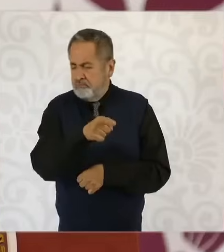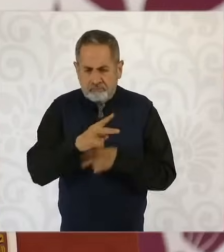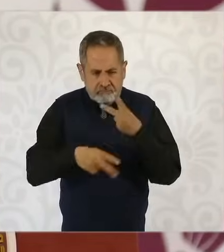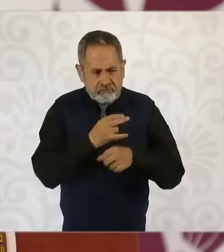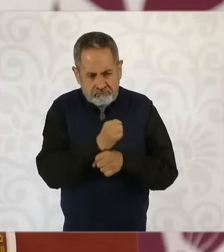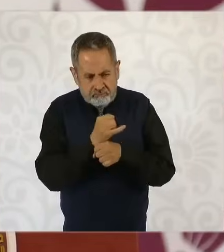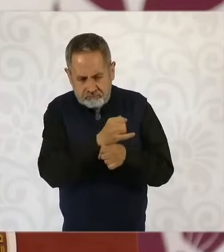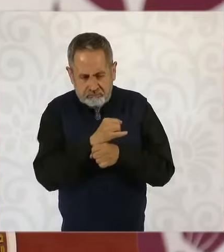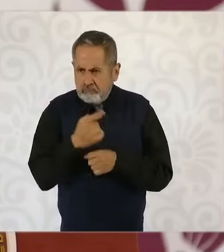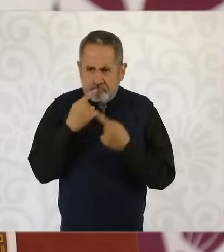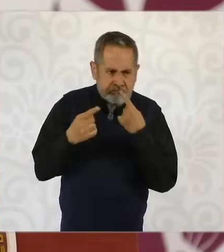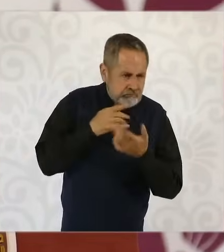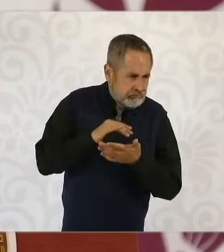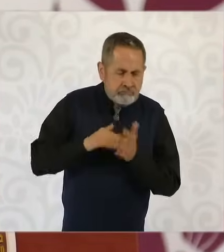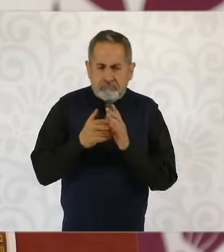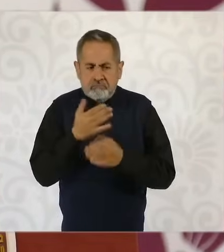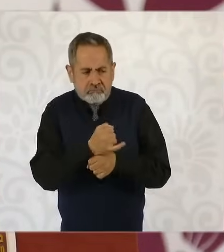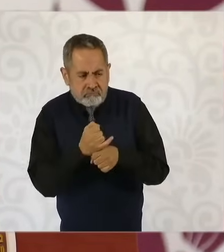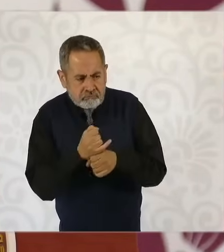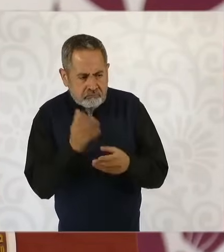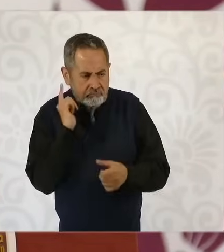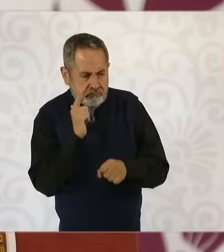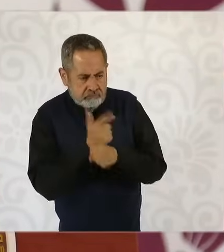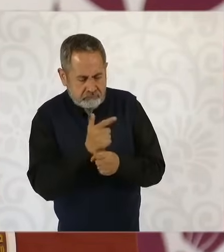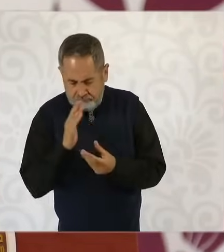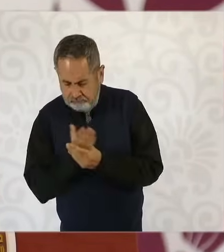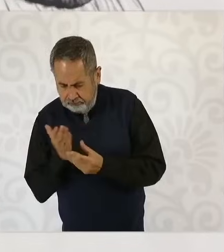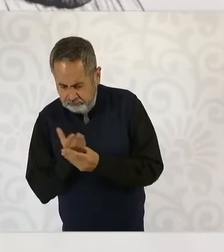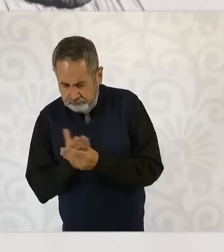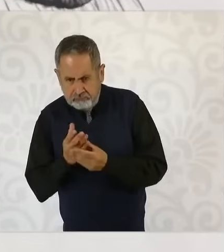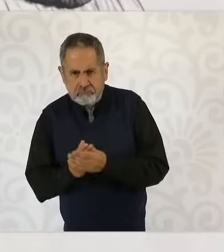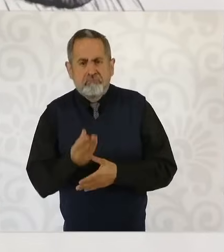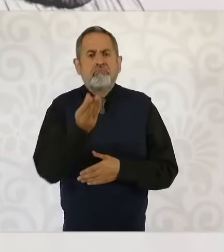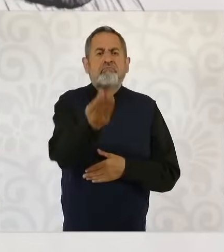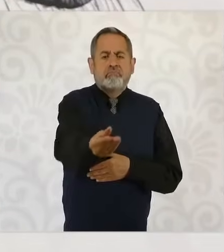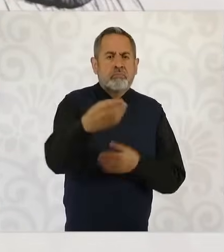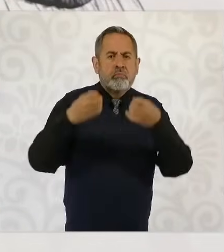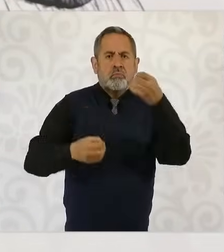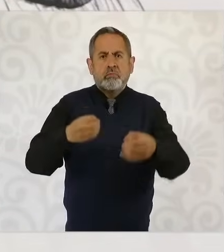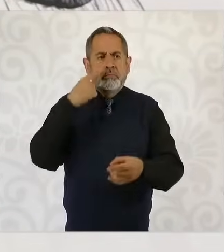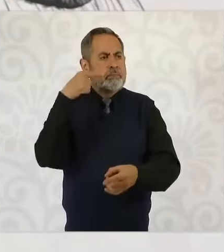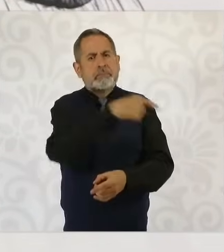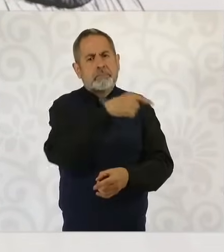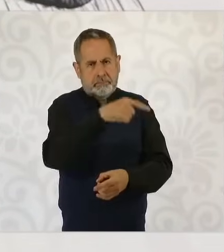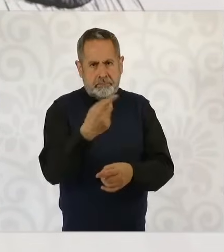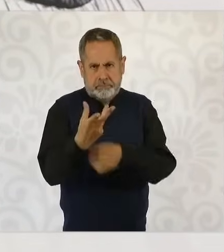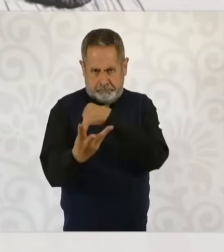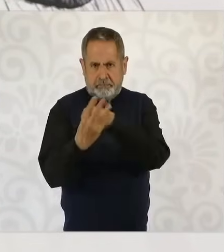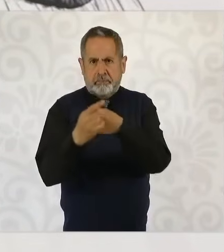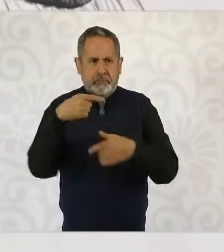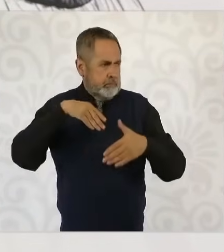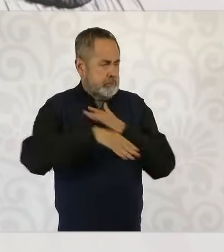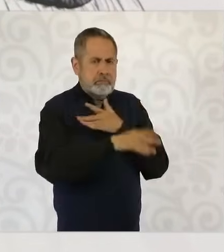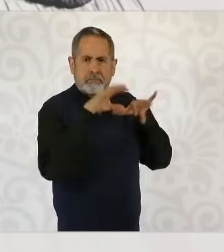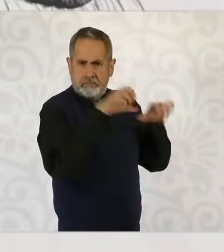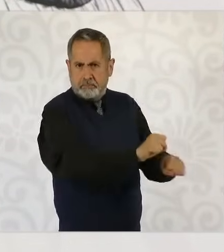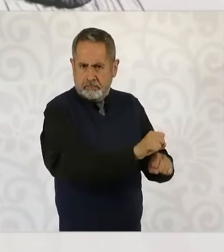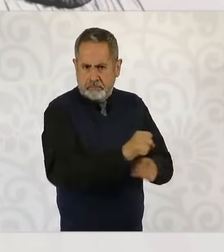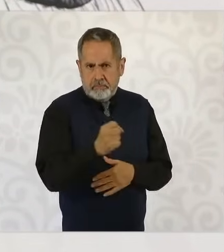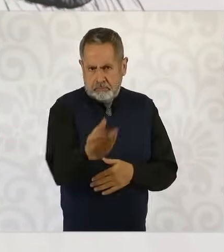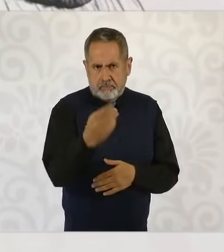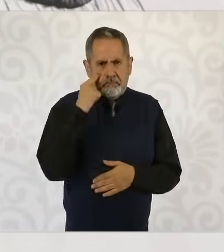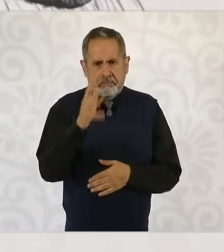y la presenta ante un juez y solicita órdenes de cateo órdenes de aprensión y eh en un juicio